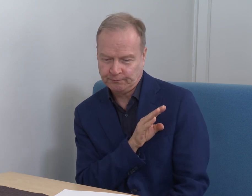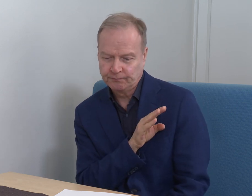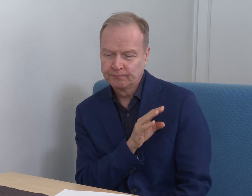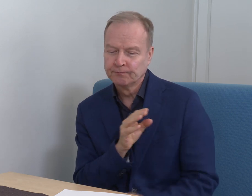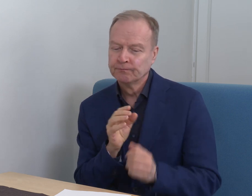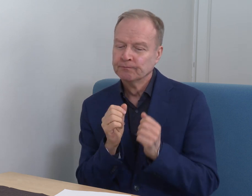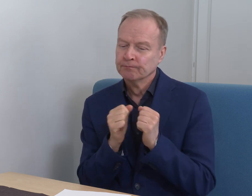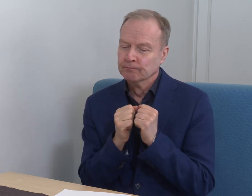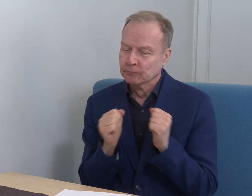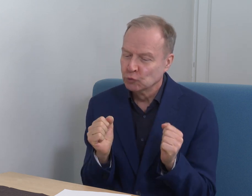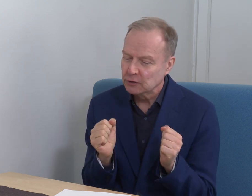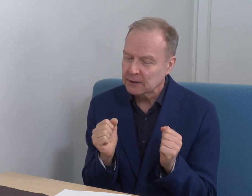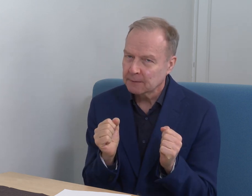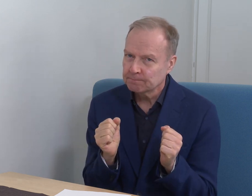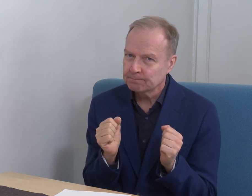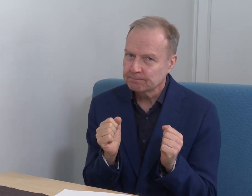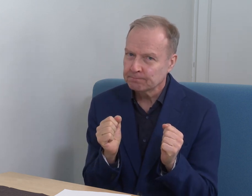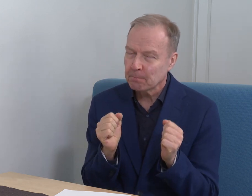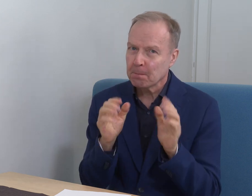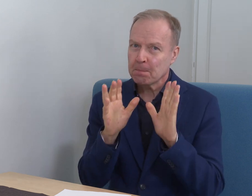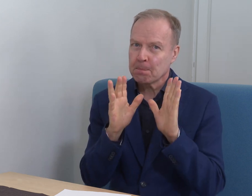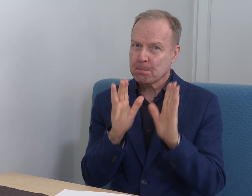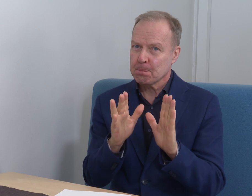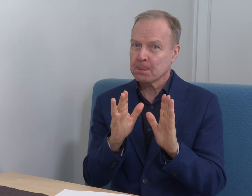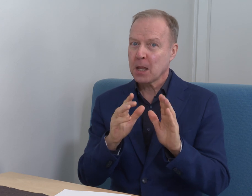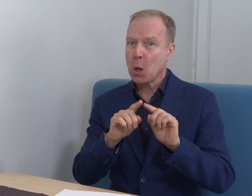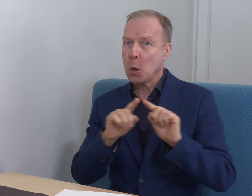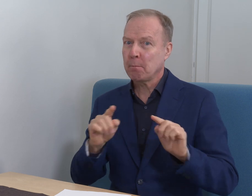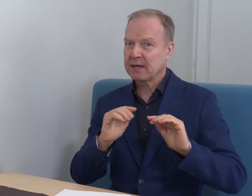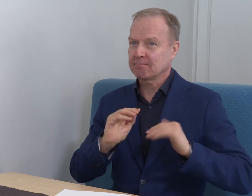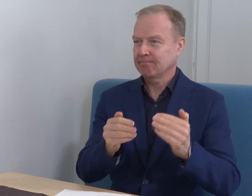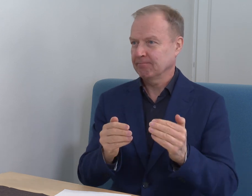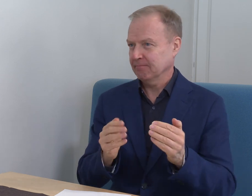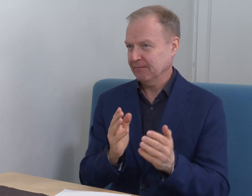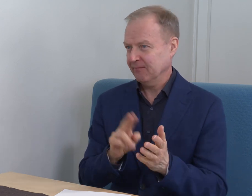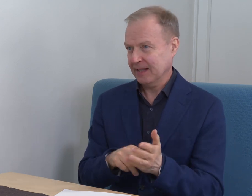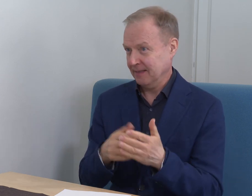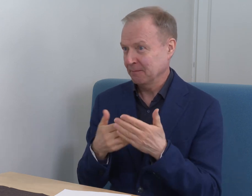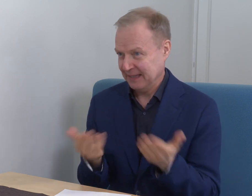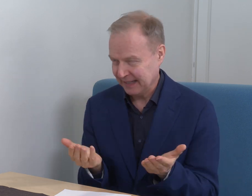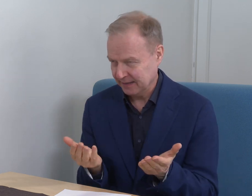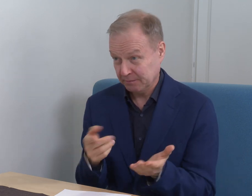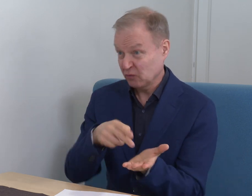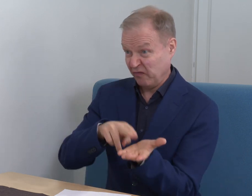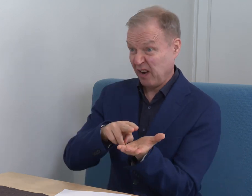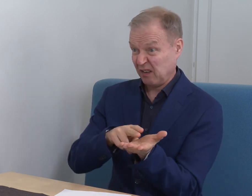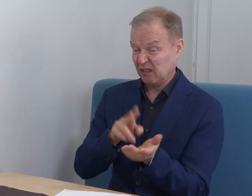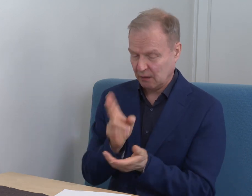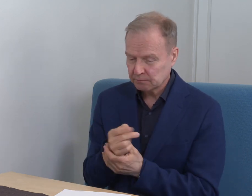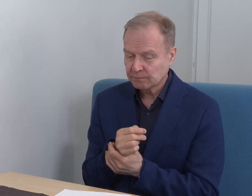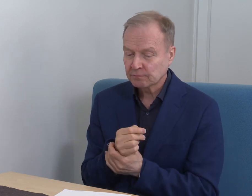Mutta on fakta, että vaikuttamistyö ei ole nopeaa.